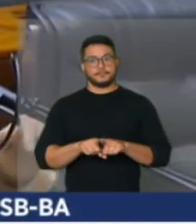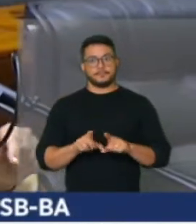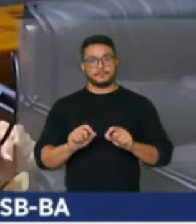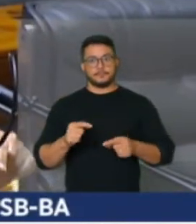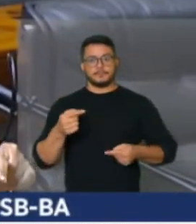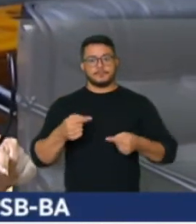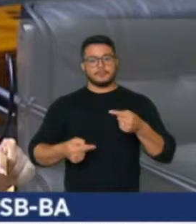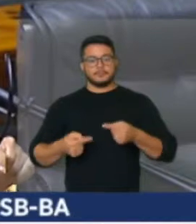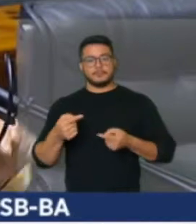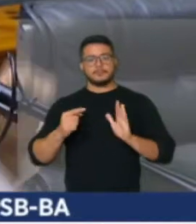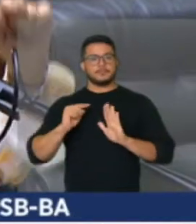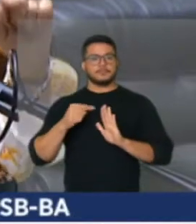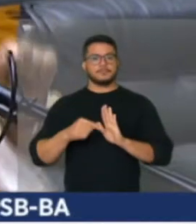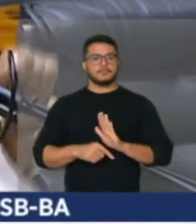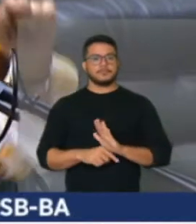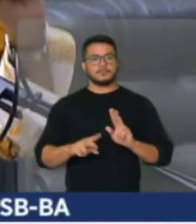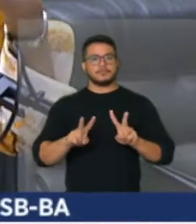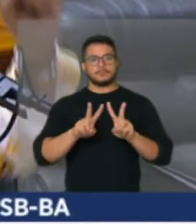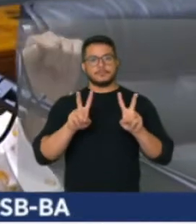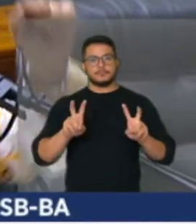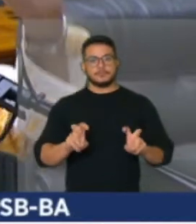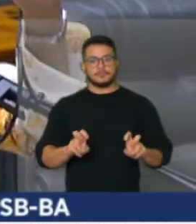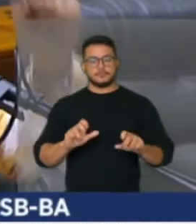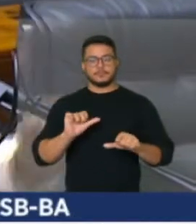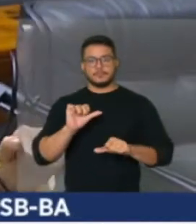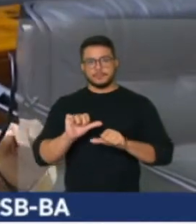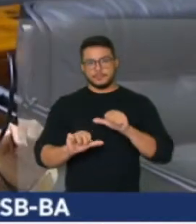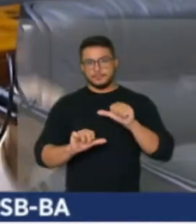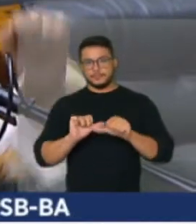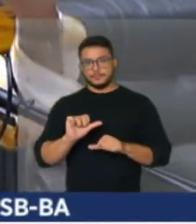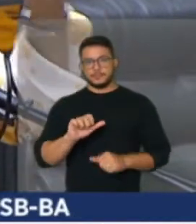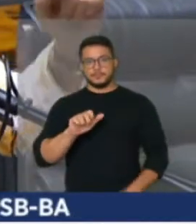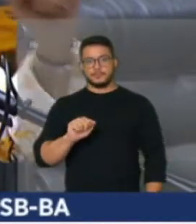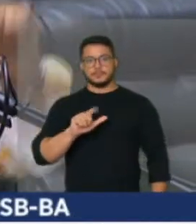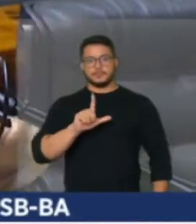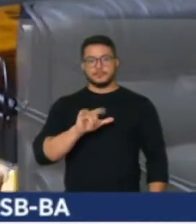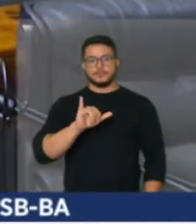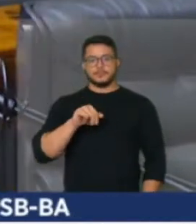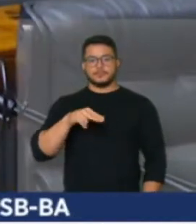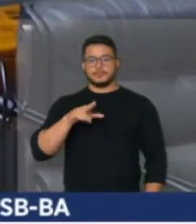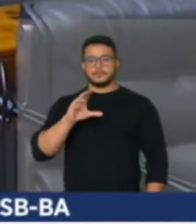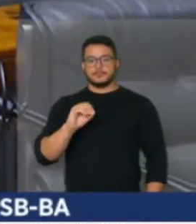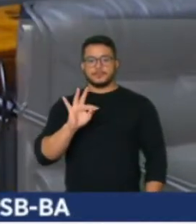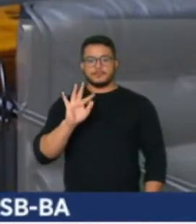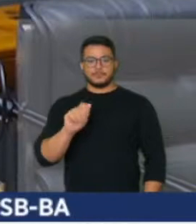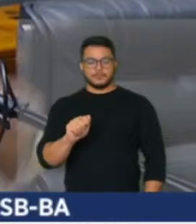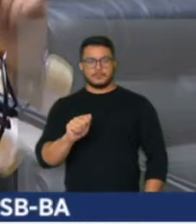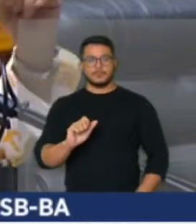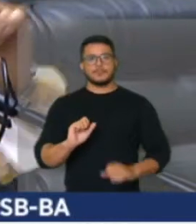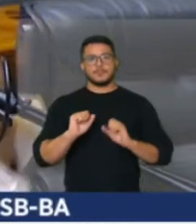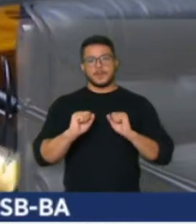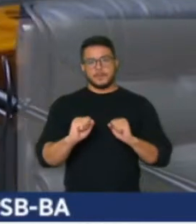PROFUNDA NESTA CASA A RESPEITO DA MUDANÇA DE ALÍQUOTA QUE PODE SER PROPORCIONAL AO NÚMERO DE HABITANTES DE CADA MUNICÍPIO, PORTANTO, SENHOR PRESIDENTE, PSB ENCAMINHA SIM